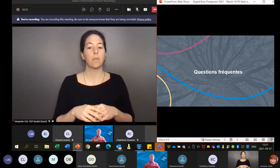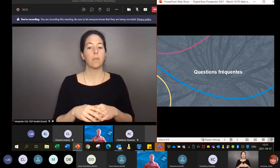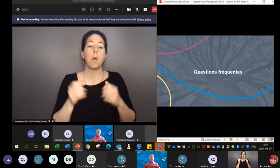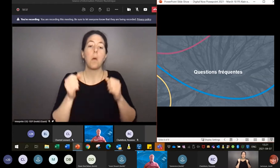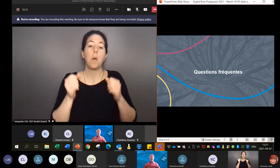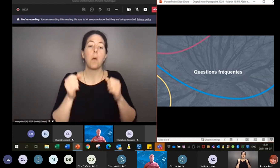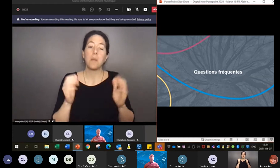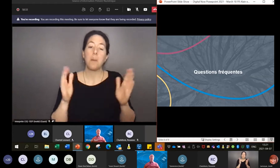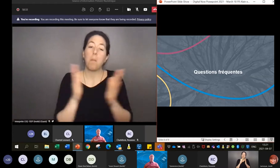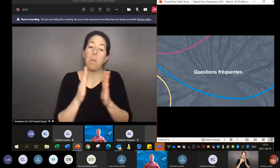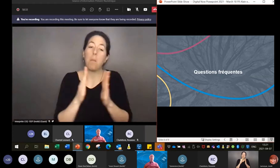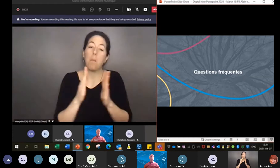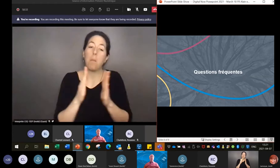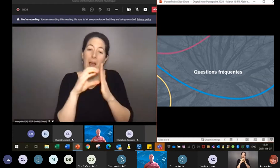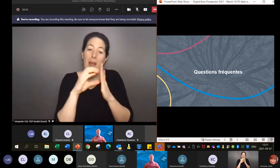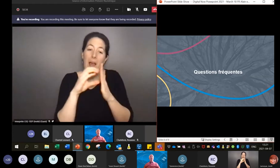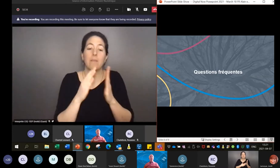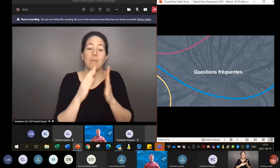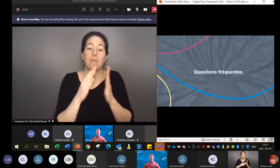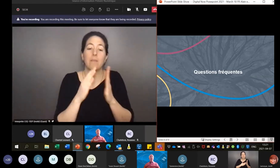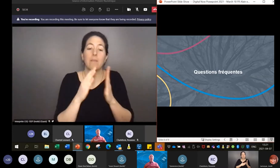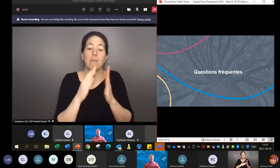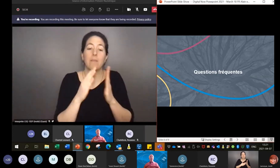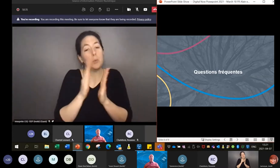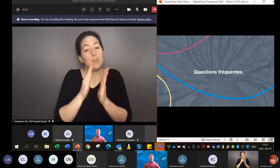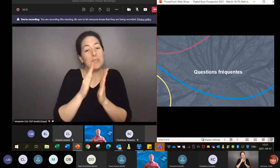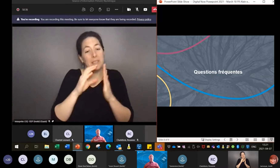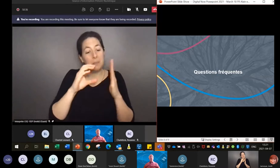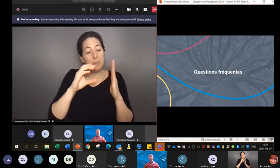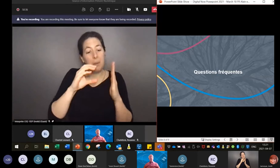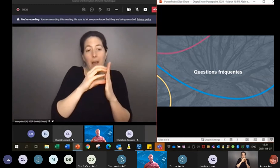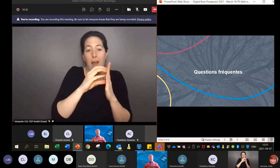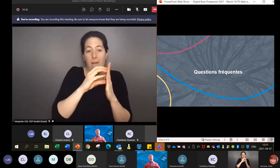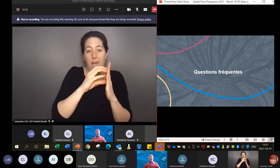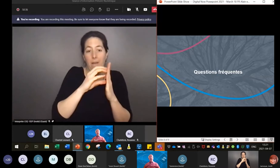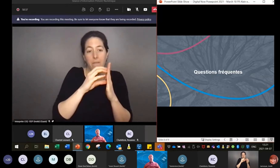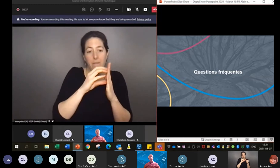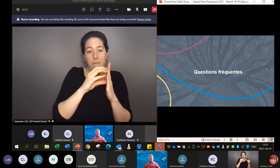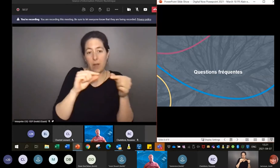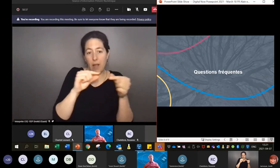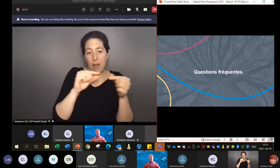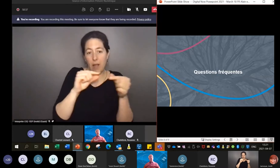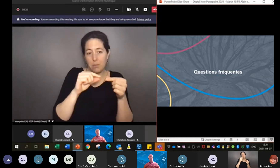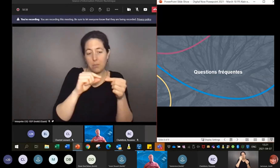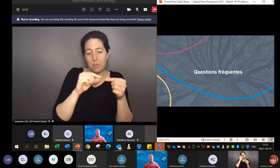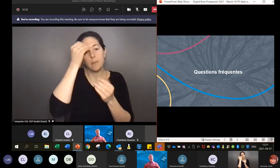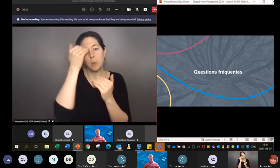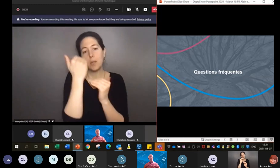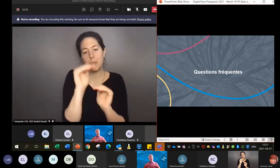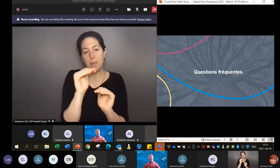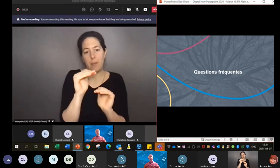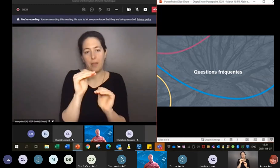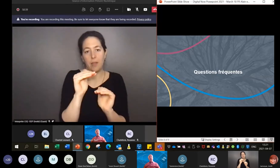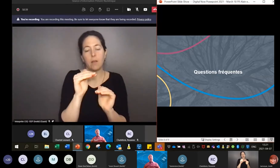petit paragraphe, pour essayer de limiter